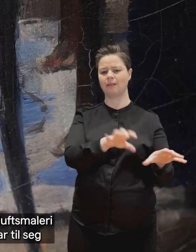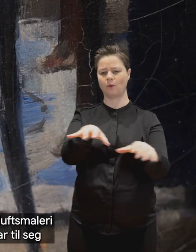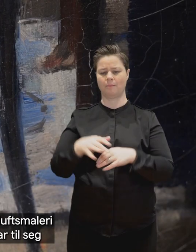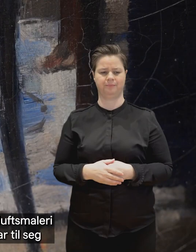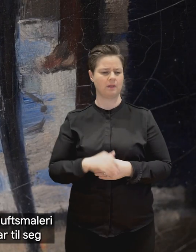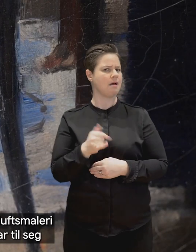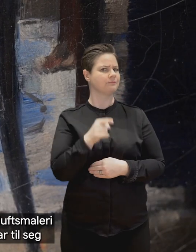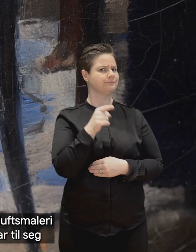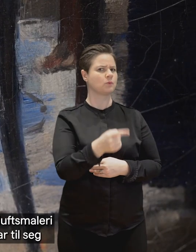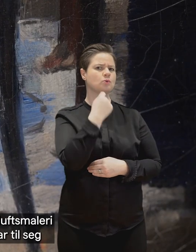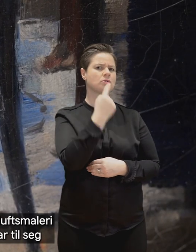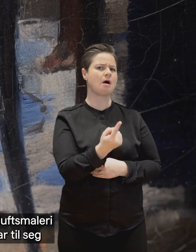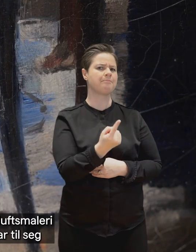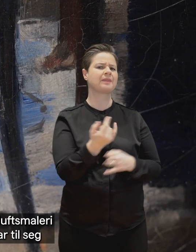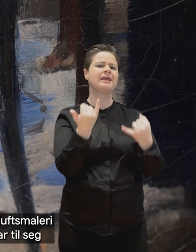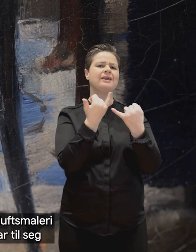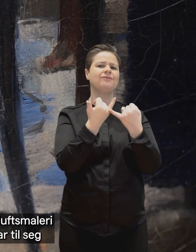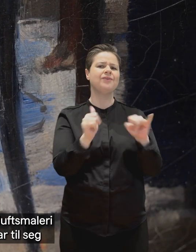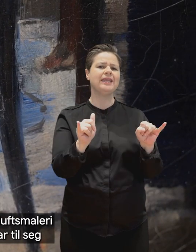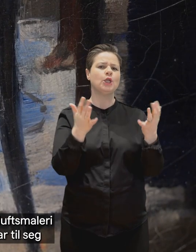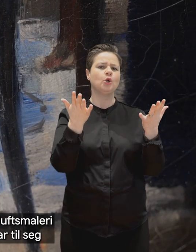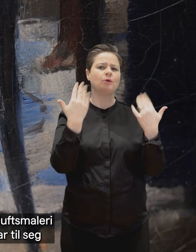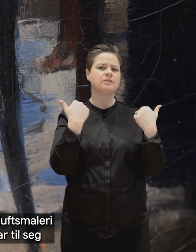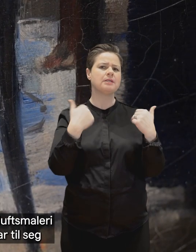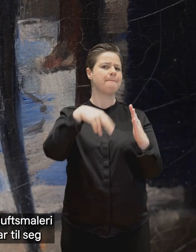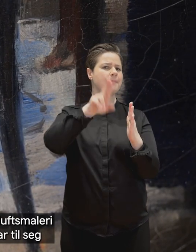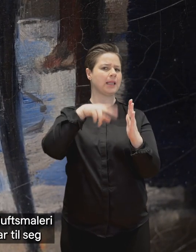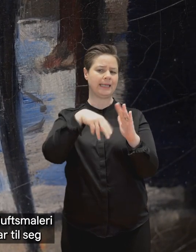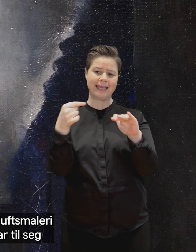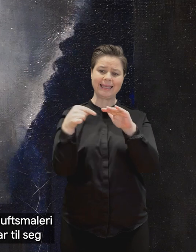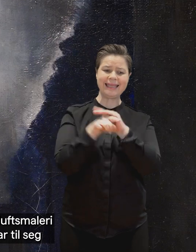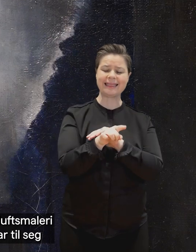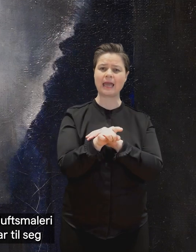Hun sier selv at det er friluftsmaleri innendørs! Fordi hun tar til seg